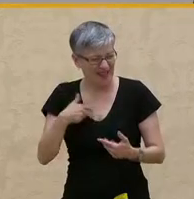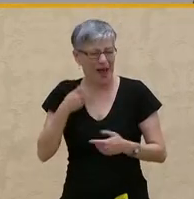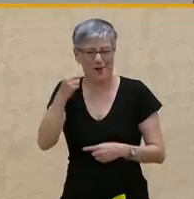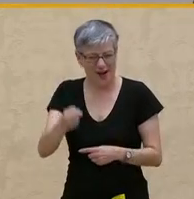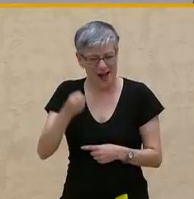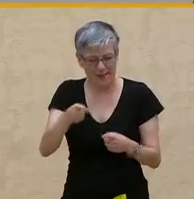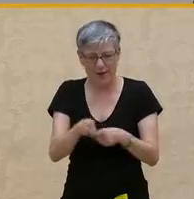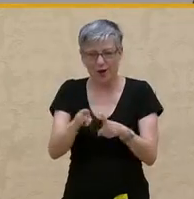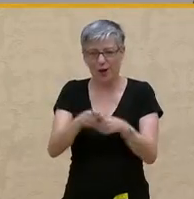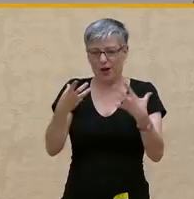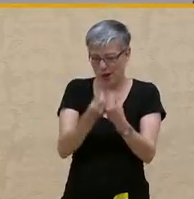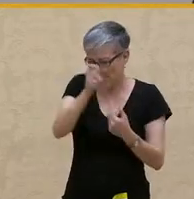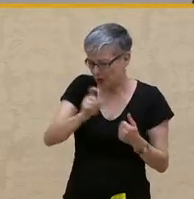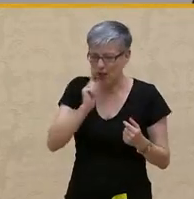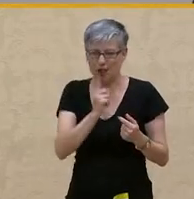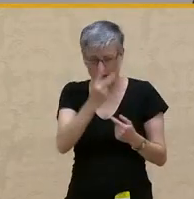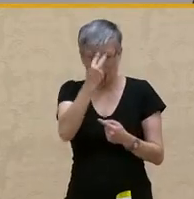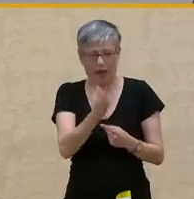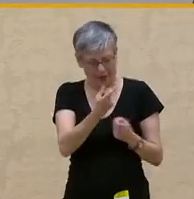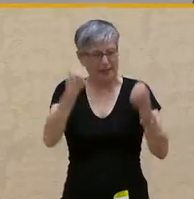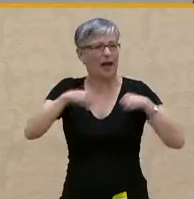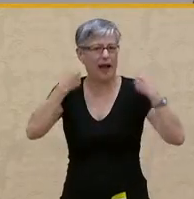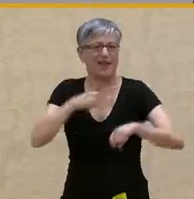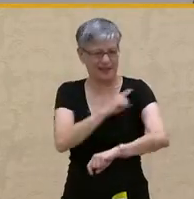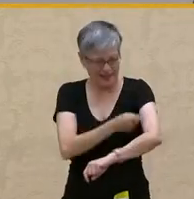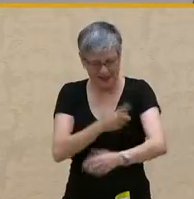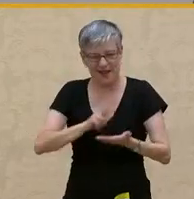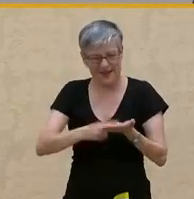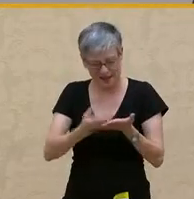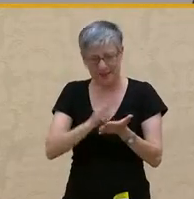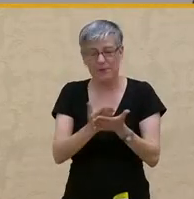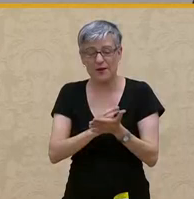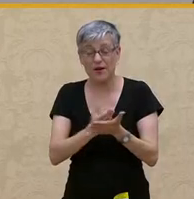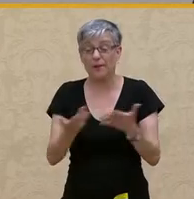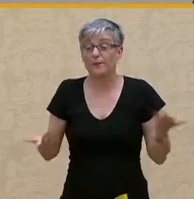la persona sordociega que lo va a hacer, va a estar comunicando y que,